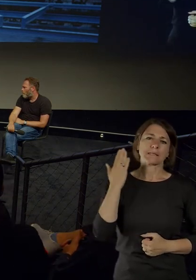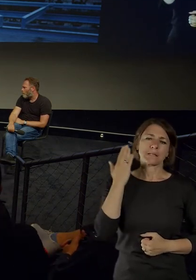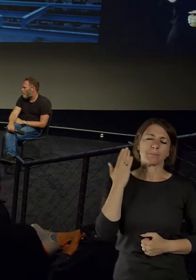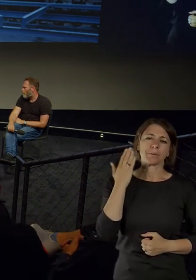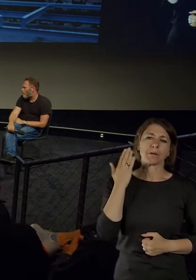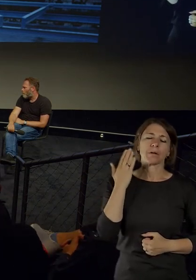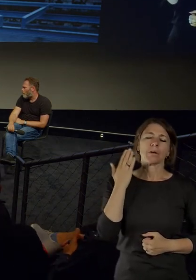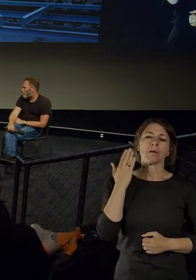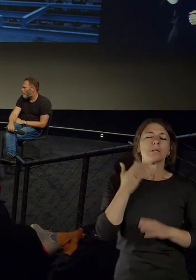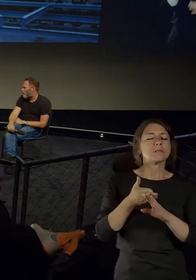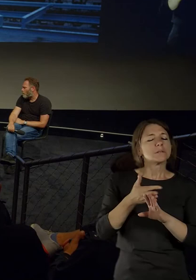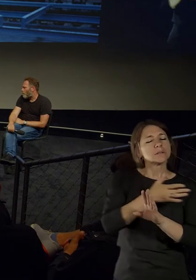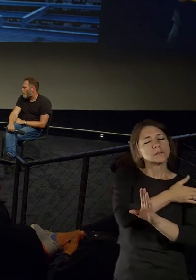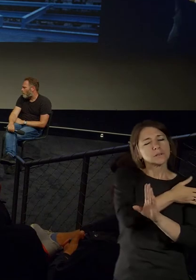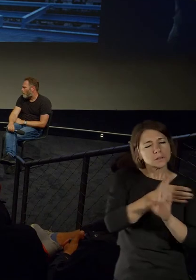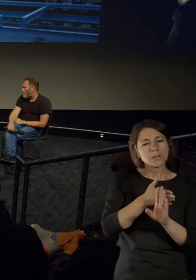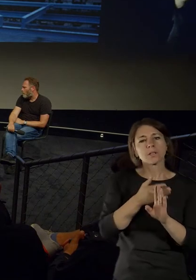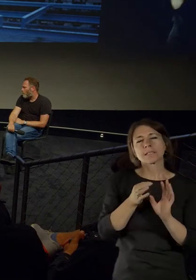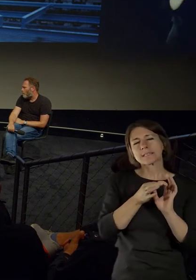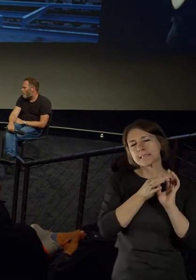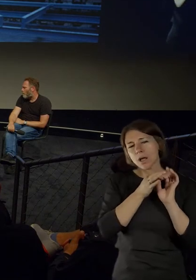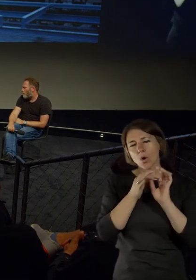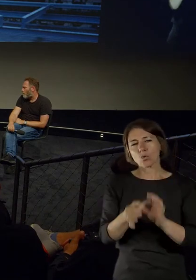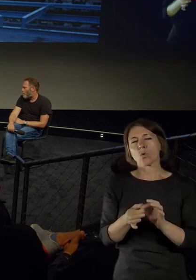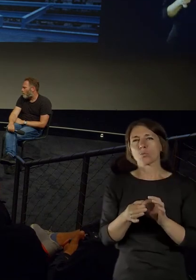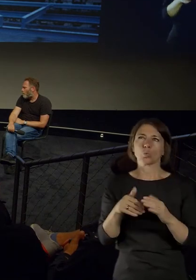celou dobu, a to, co my sledujeme, je převážně město devatenáctého století,